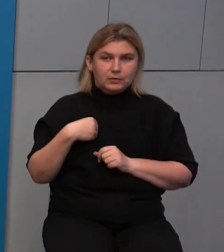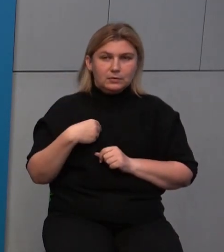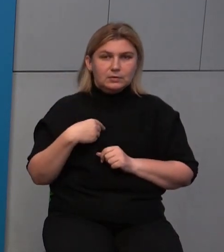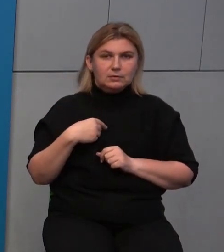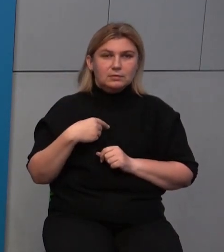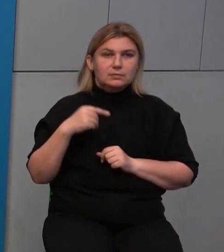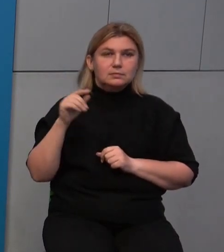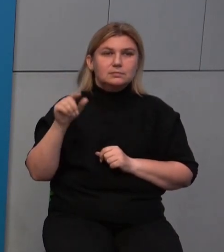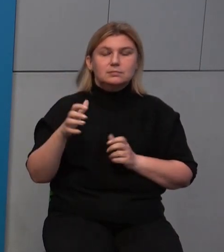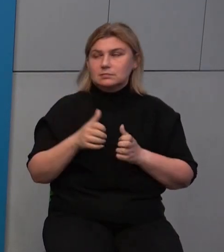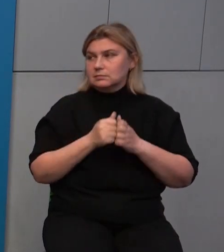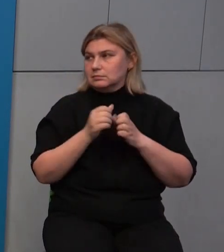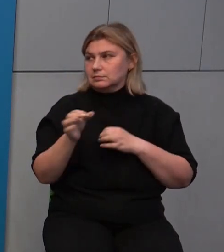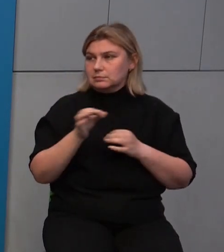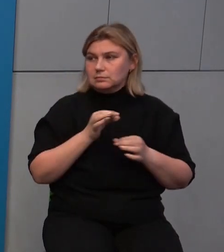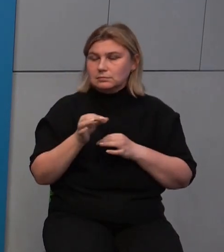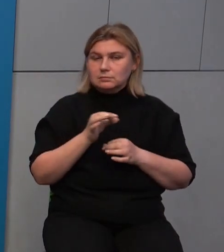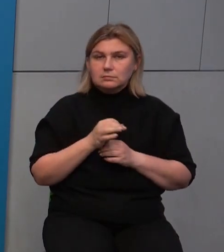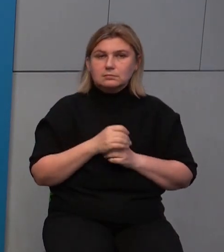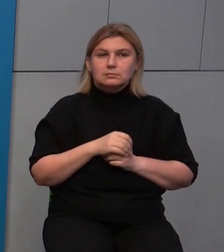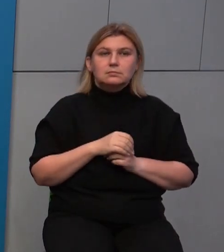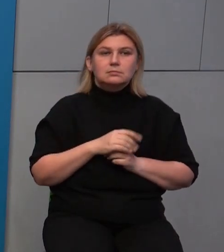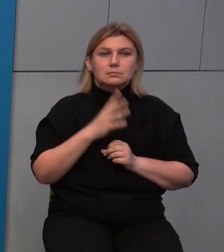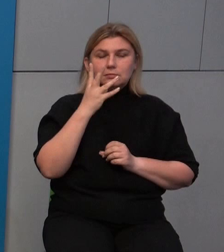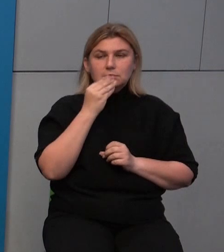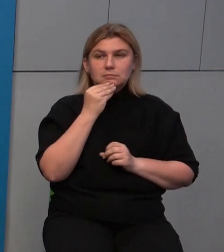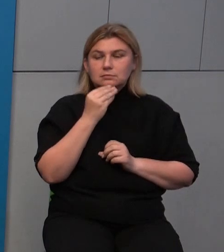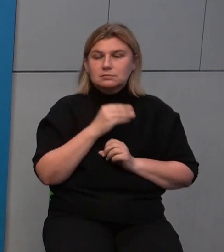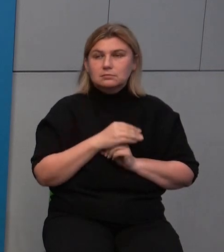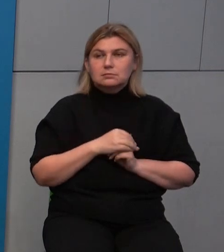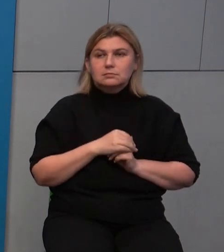Tam już znali tę historię, jak ona tak wyglądała mniej więcej w zarysie.